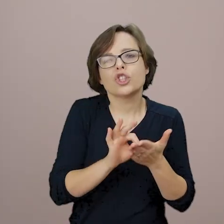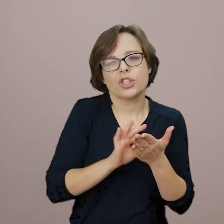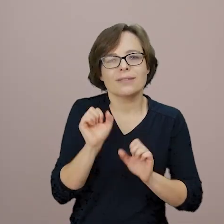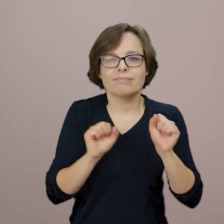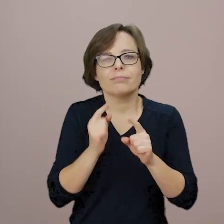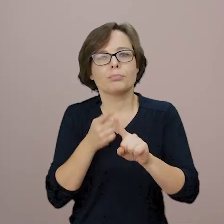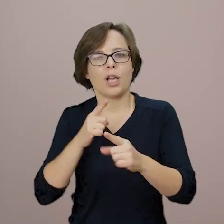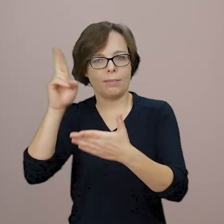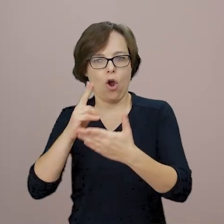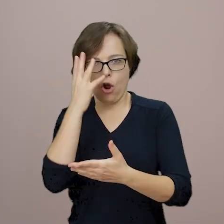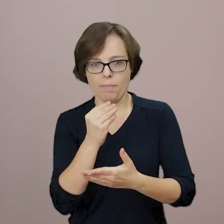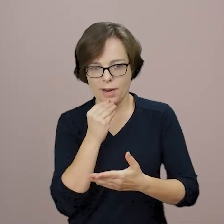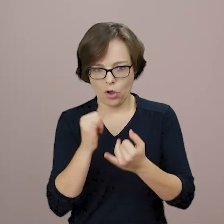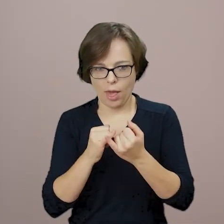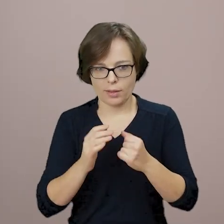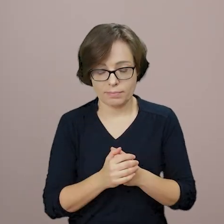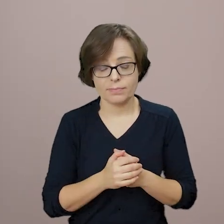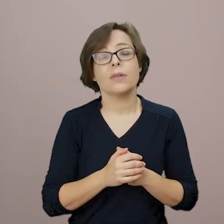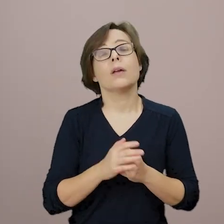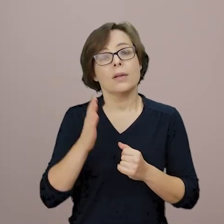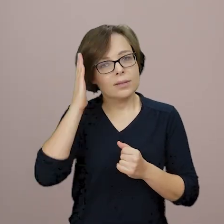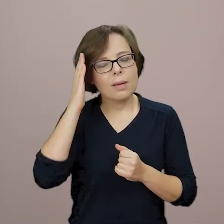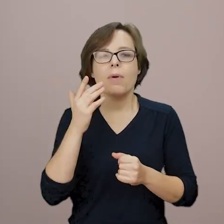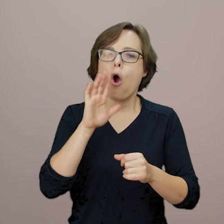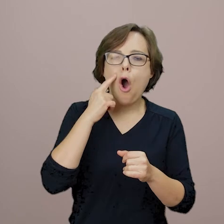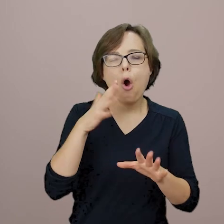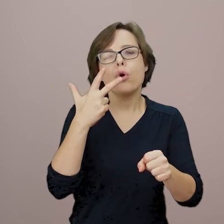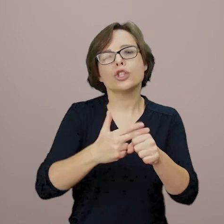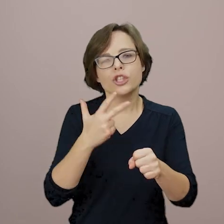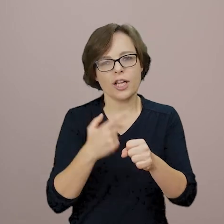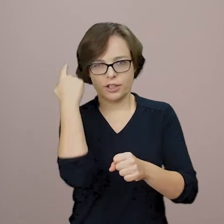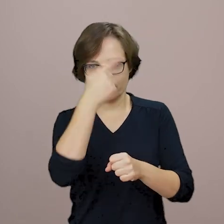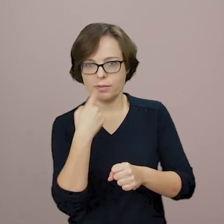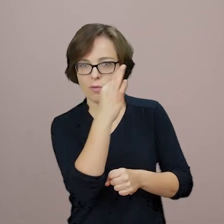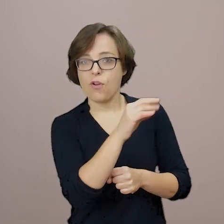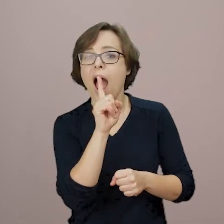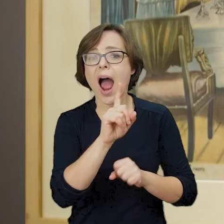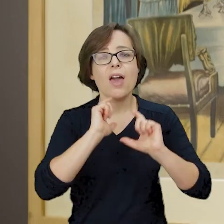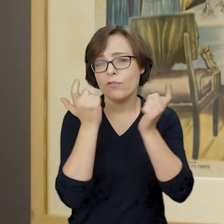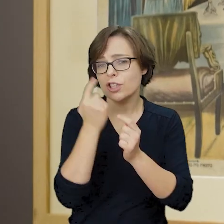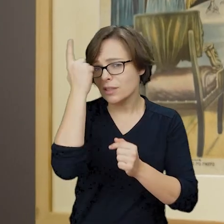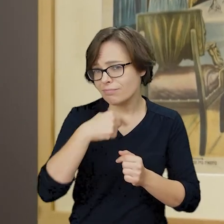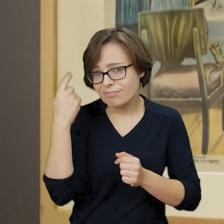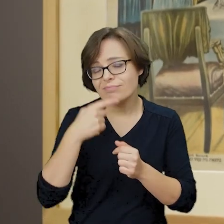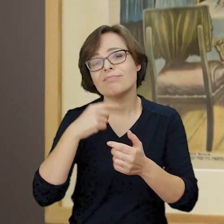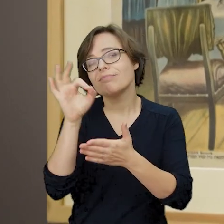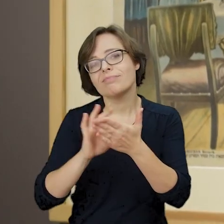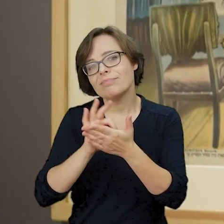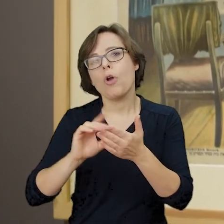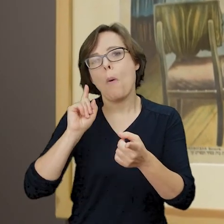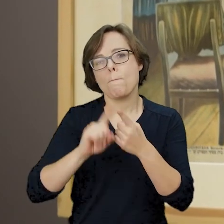Jest znanych około 30 wizerunków Elijahu, lecz są to portrety wykonane po jego śmierci, na podstawie wyobrażeń artystów.